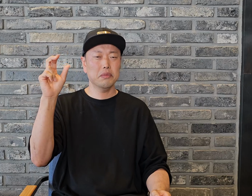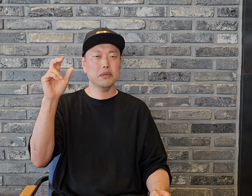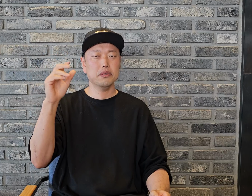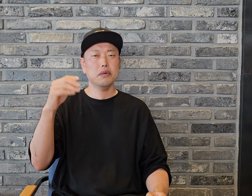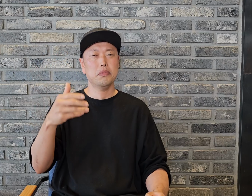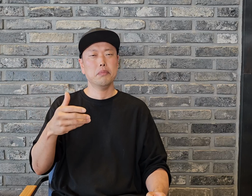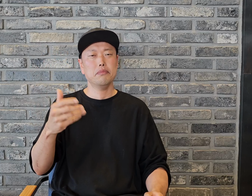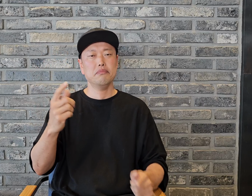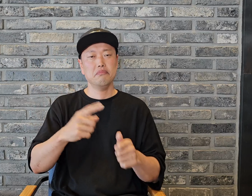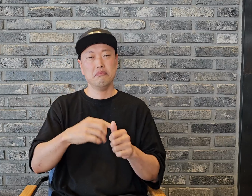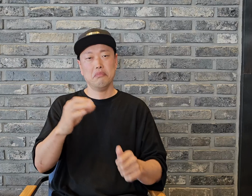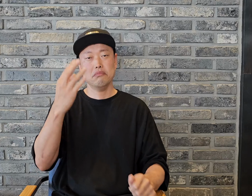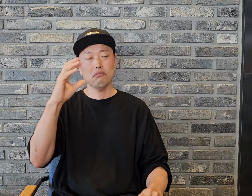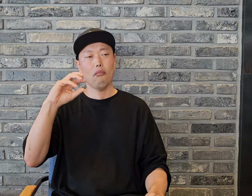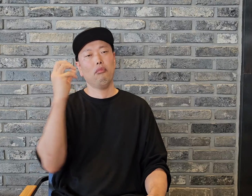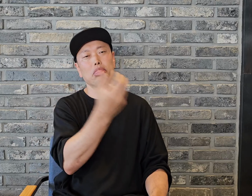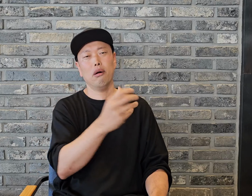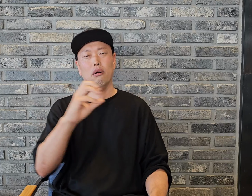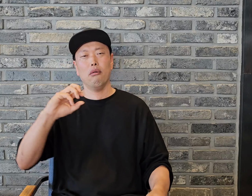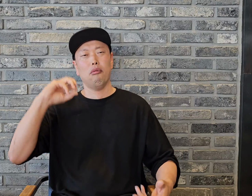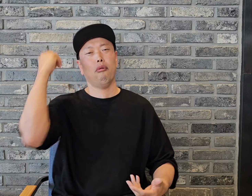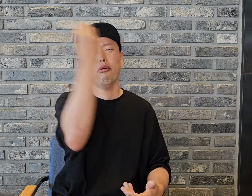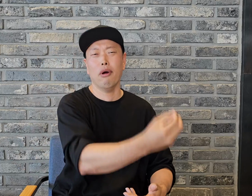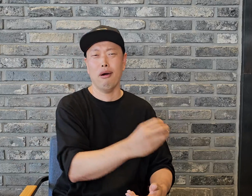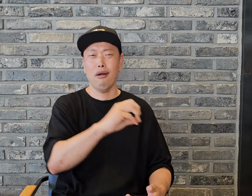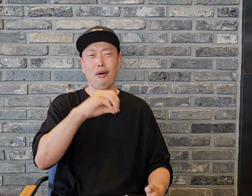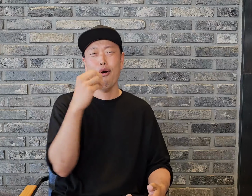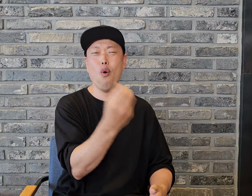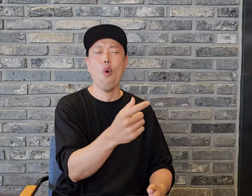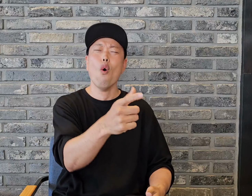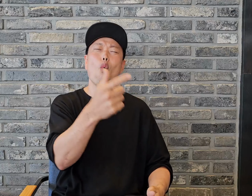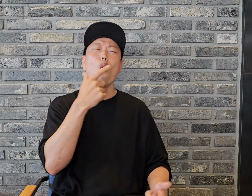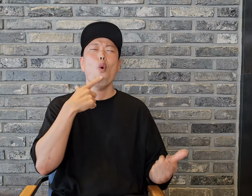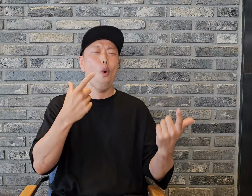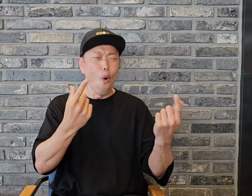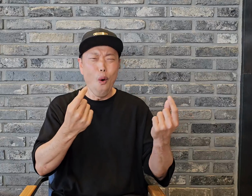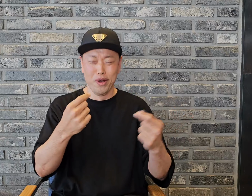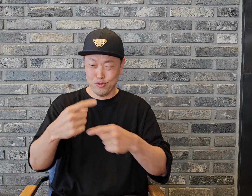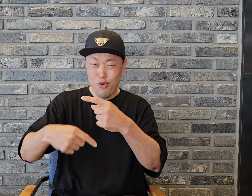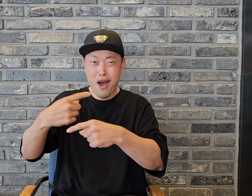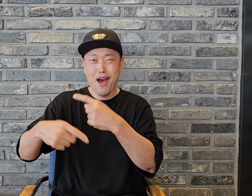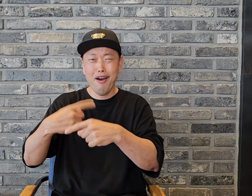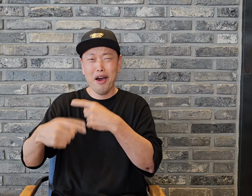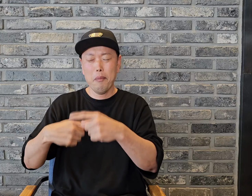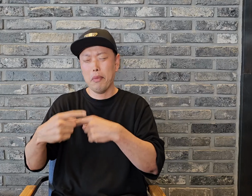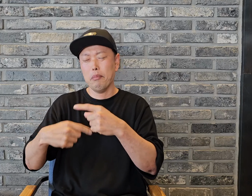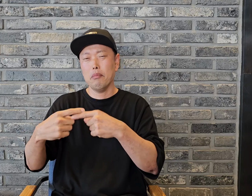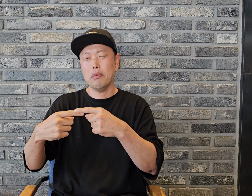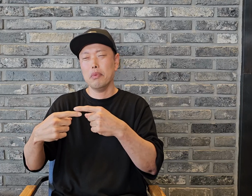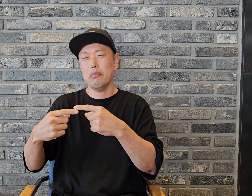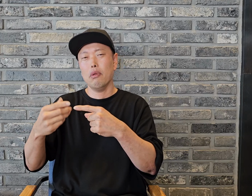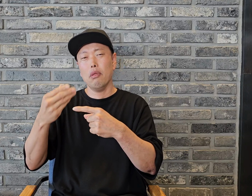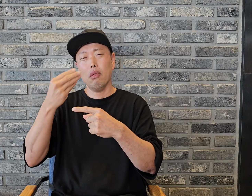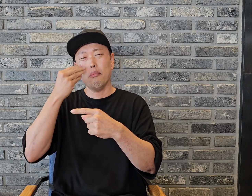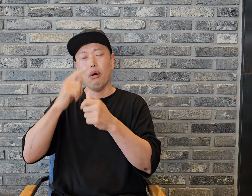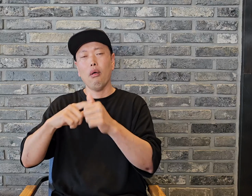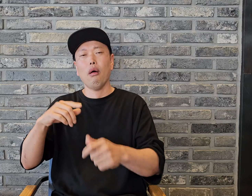ずっと速球を投げていて、 時間の経過とともに徐々にさまざまなポーズで投げるように、 手話も同じです。 手話をしながら練習を重ねて慣れれば、